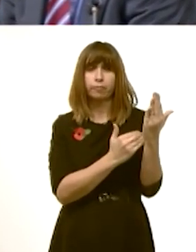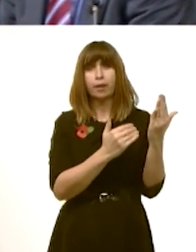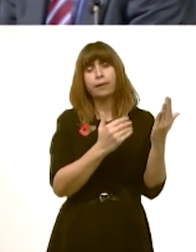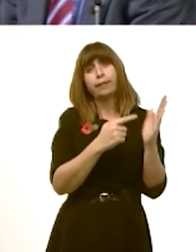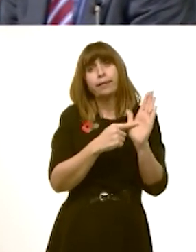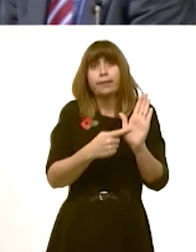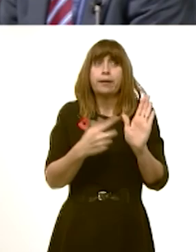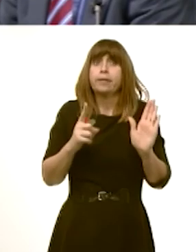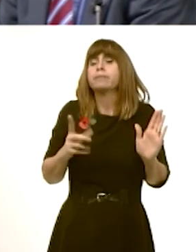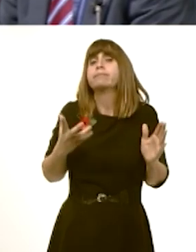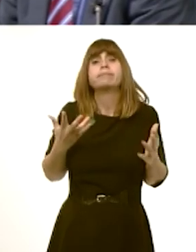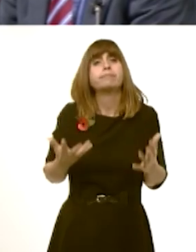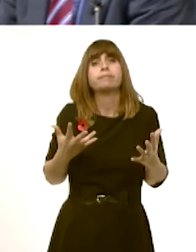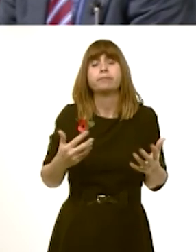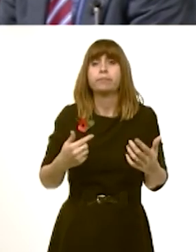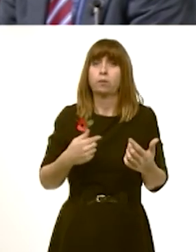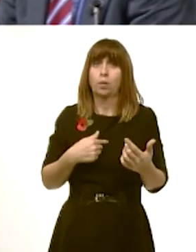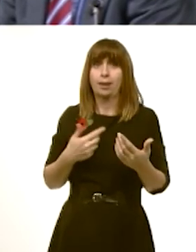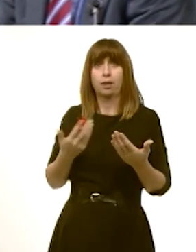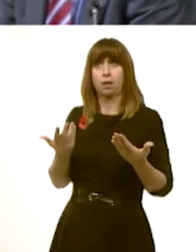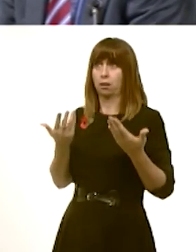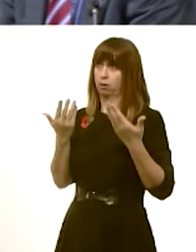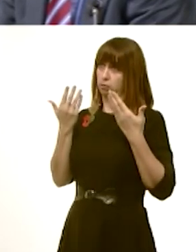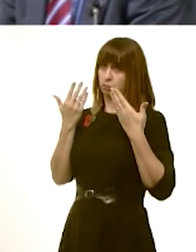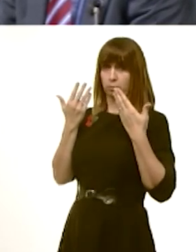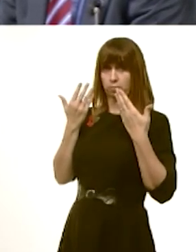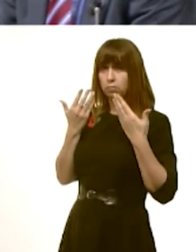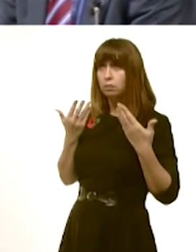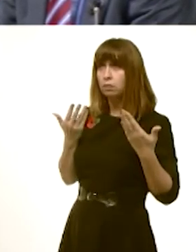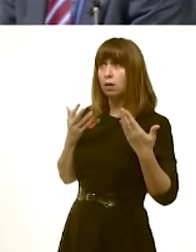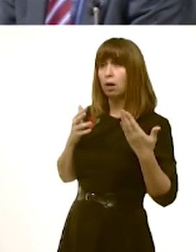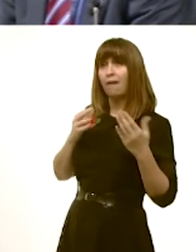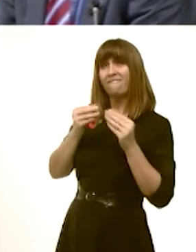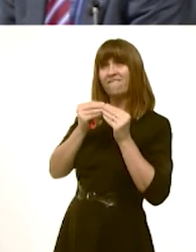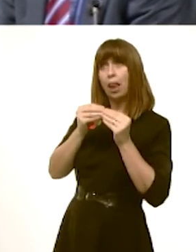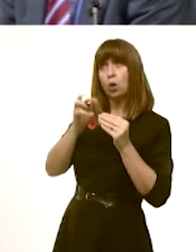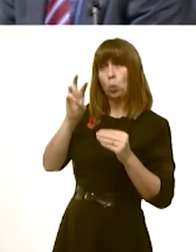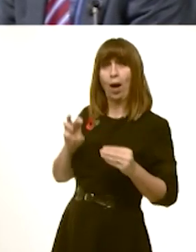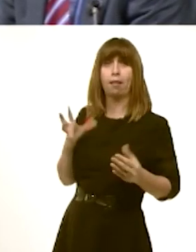yn dweud ar hyn o bryd, er mwyn sicrhau bod amodau cymdeithasol ac amgylcheddol yn cael